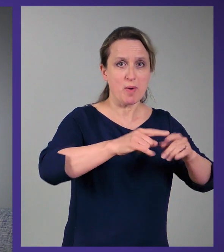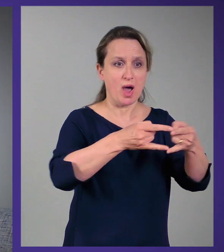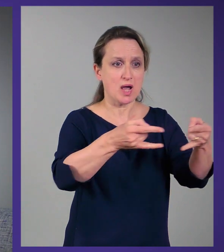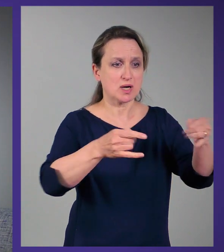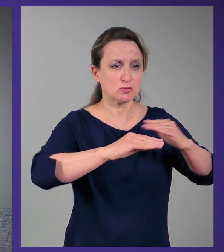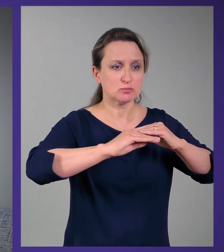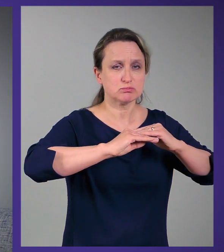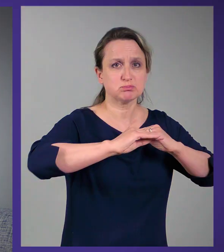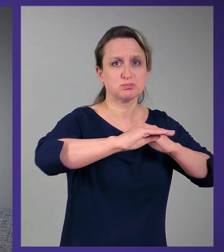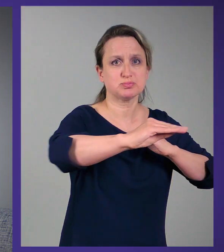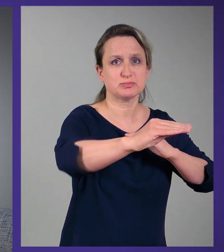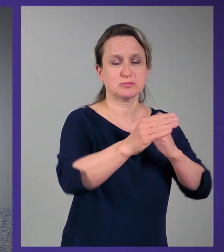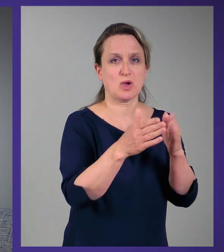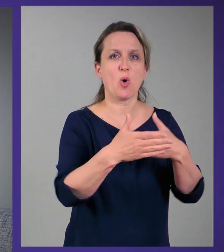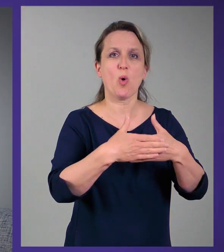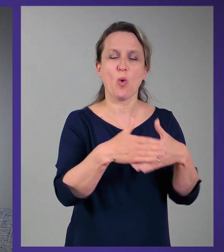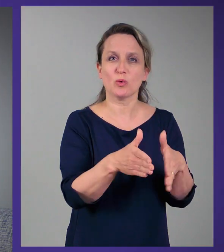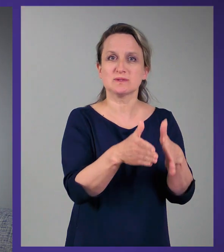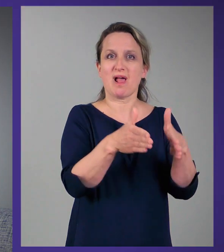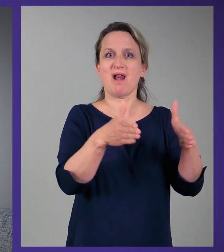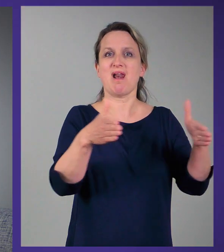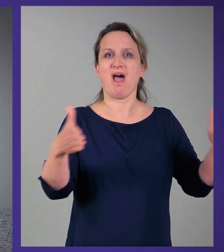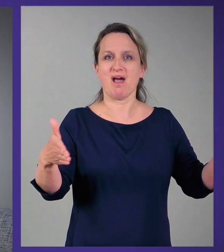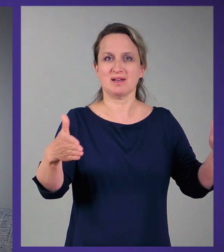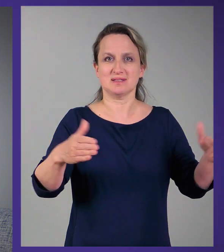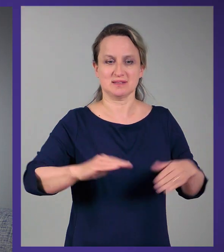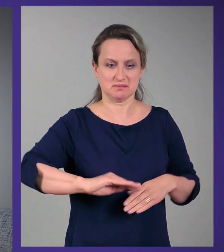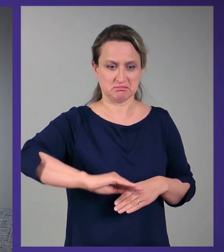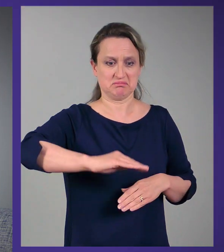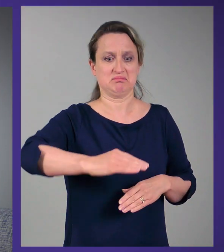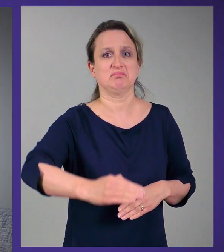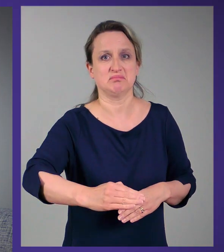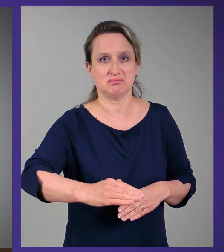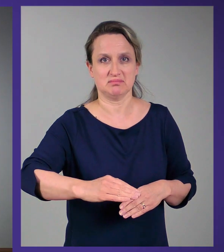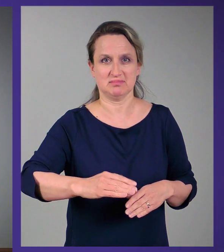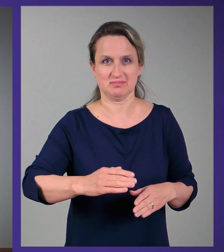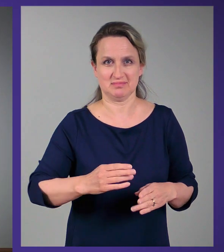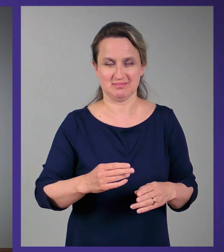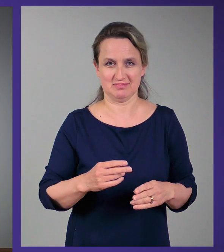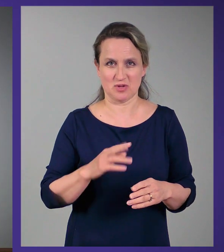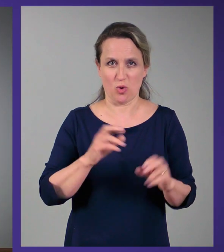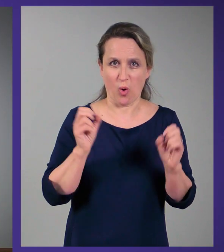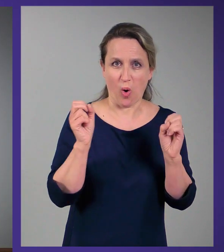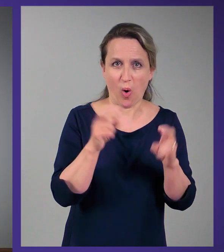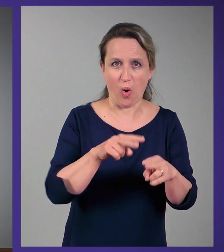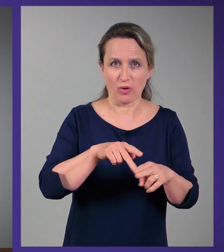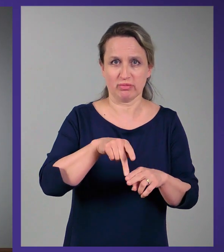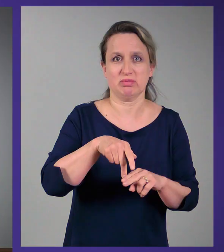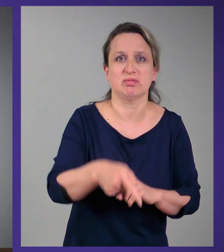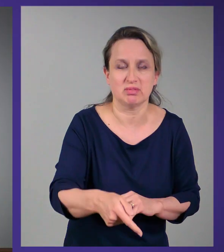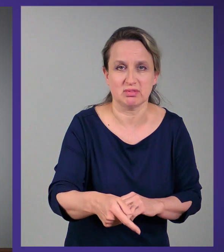Kõrged lävepakud lisavad ohtu komistada või takerduda. Vann koos dušinurgaga suurendab kukkumise ohtu.